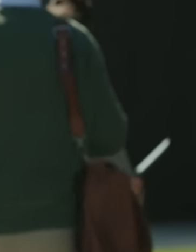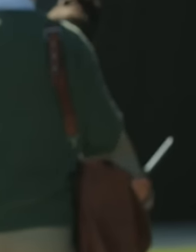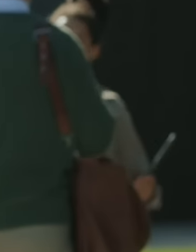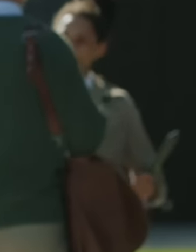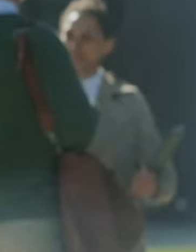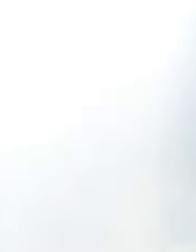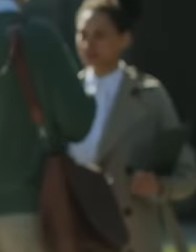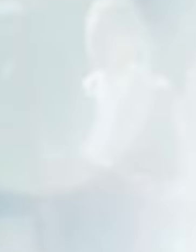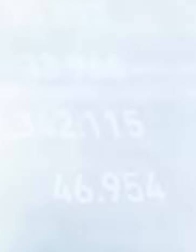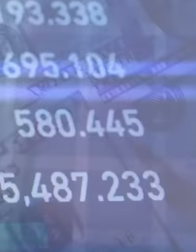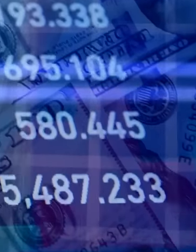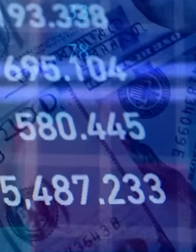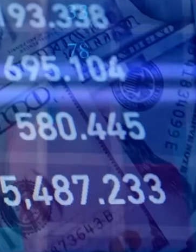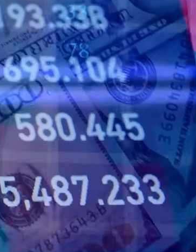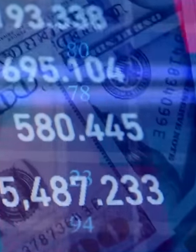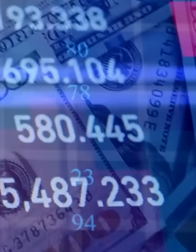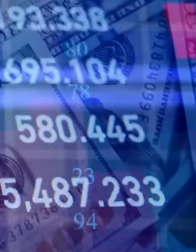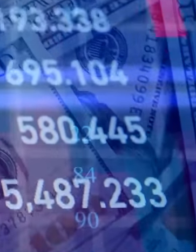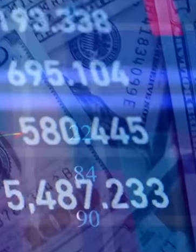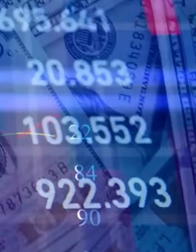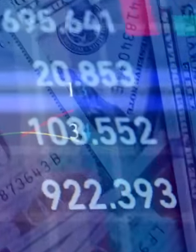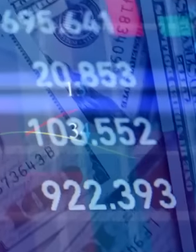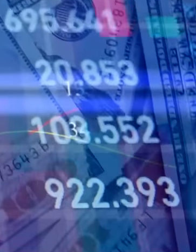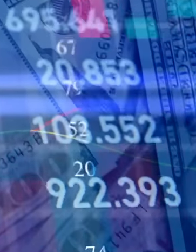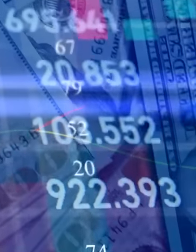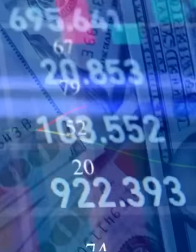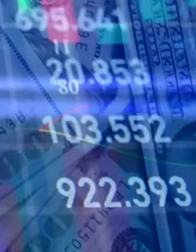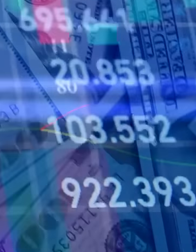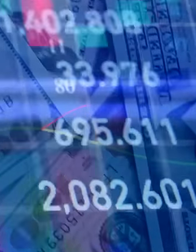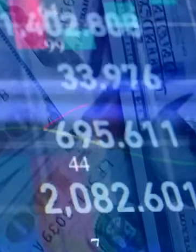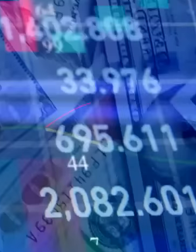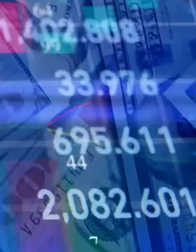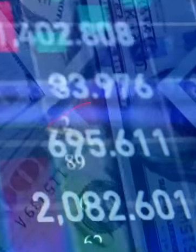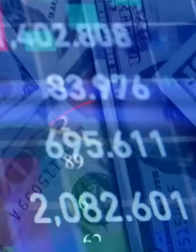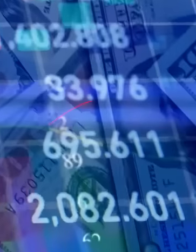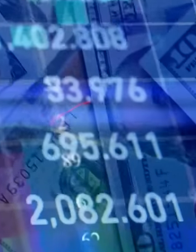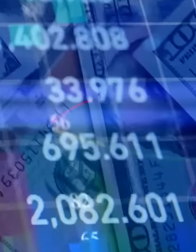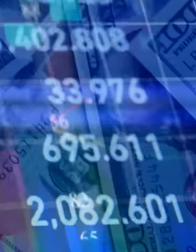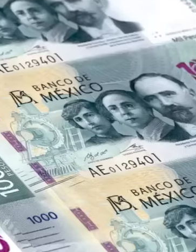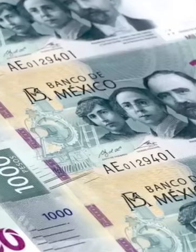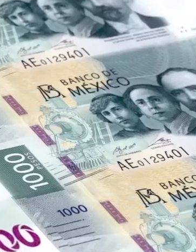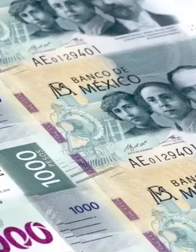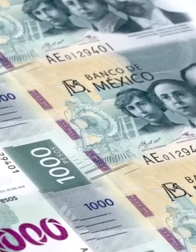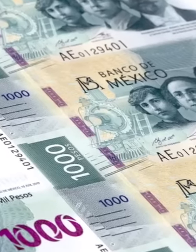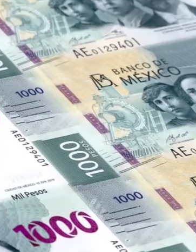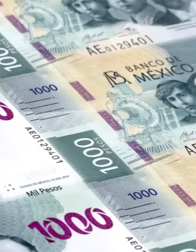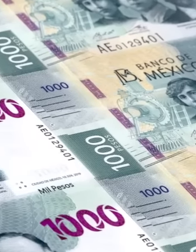irregularidades en el manejo del IVA bajo el programa IMEX. Con intereses superiores al 9%,